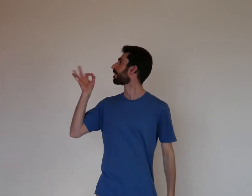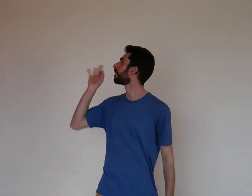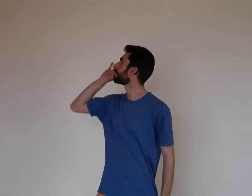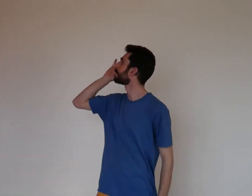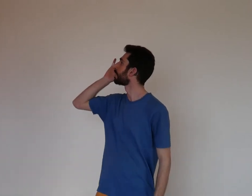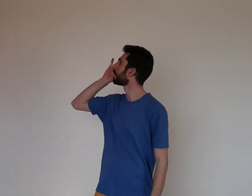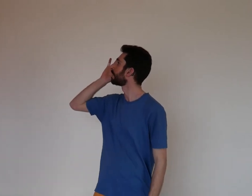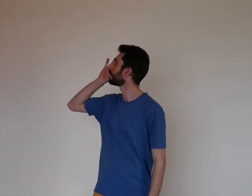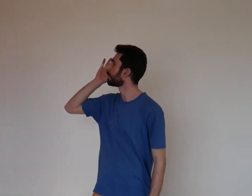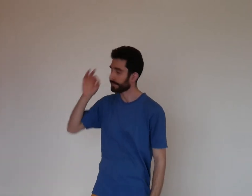Oui, chérie ?